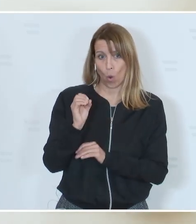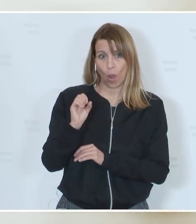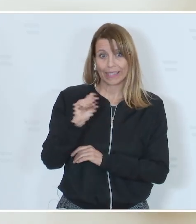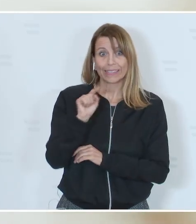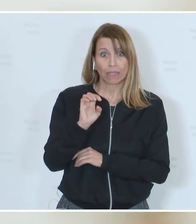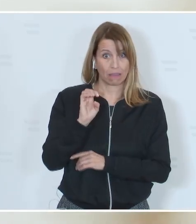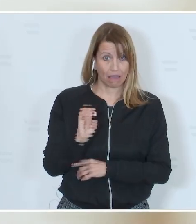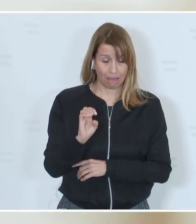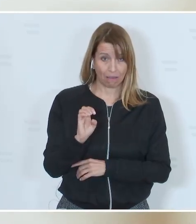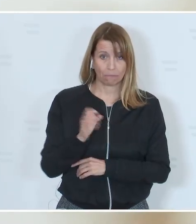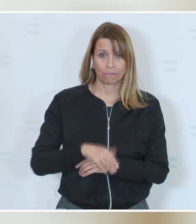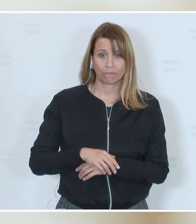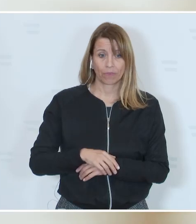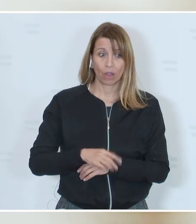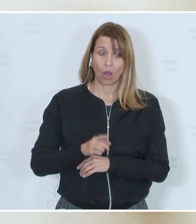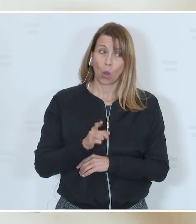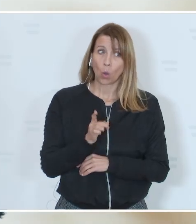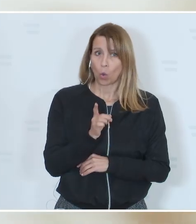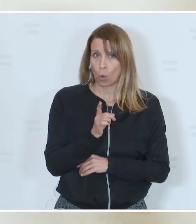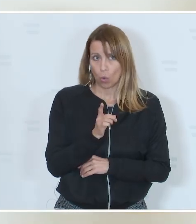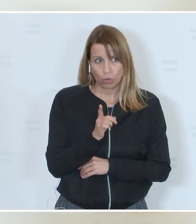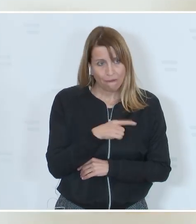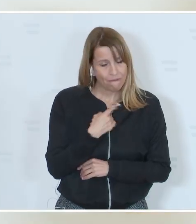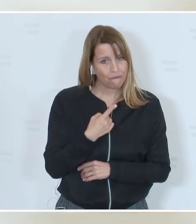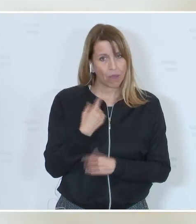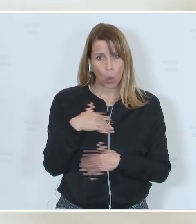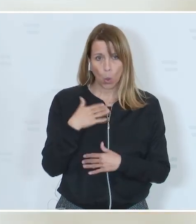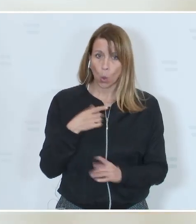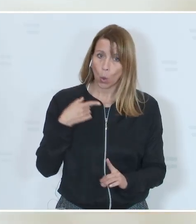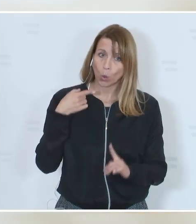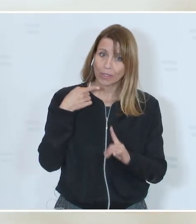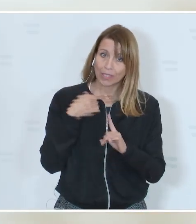uns auch darum, den Frieden zu fördern. Vielleicht kann ich jetzt weiter ausholen. Wir haben unsere